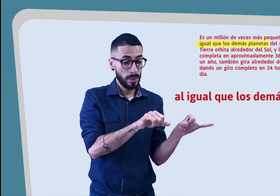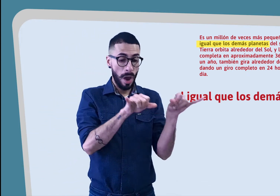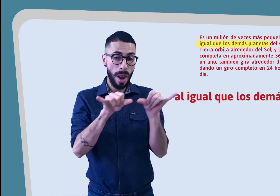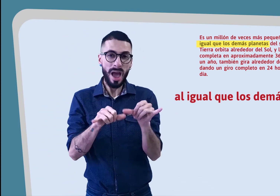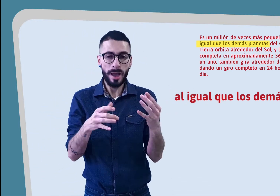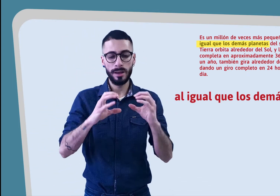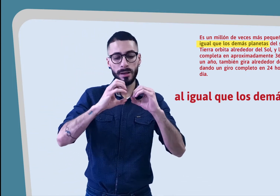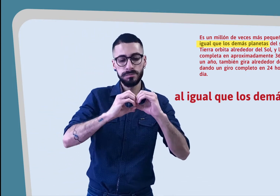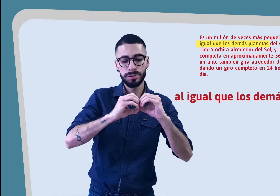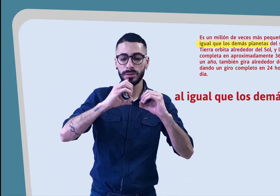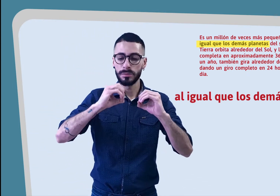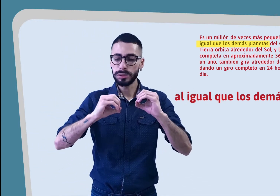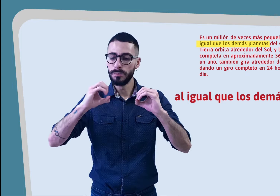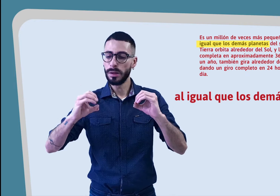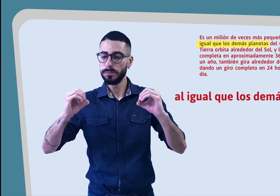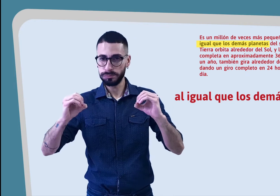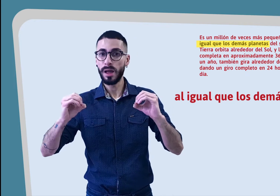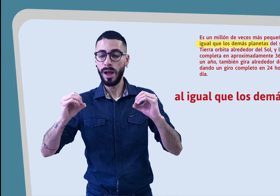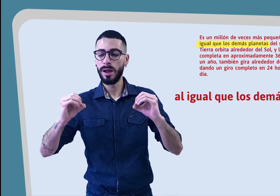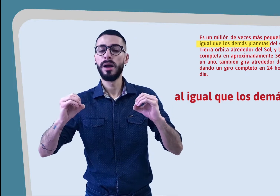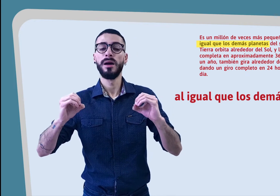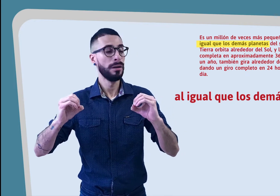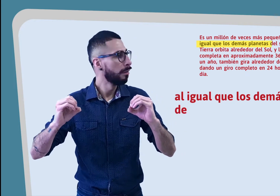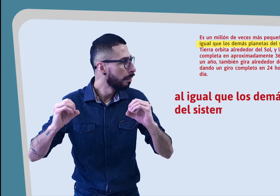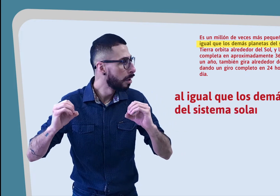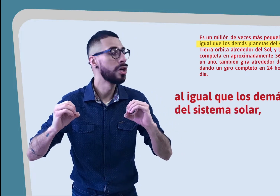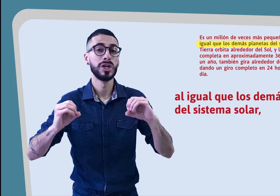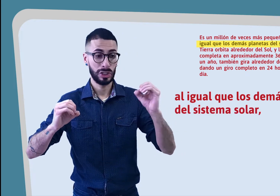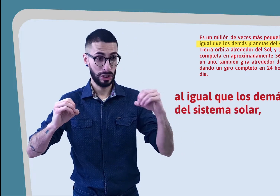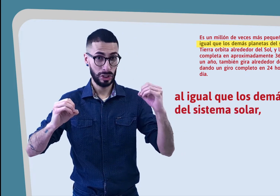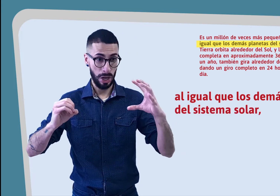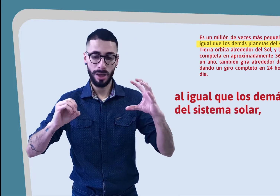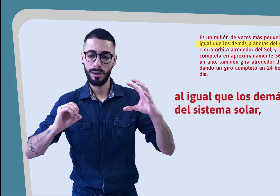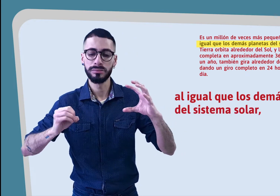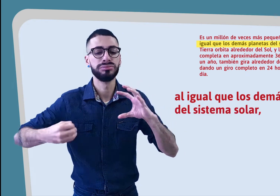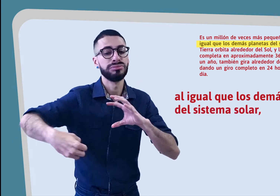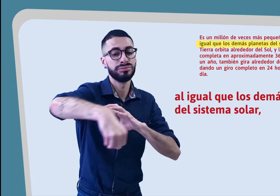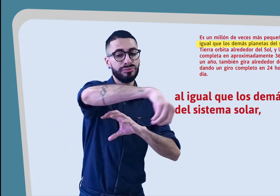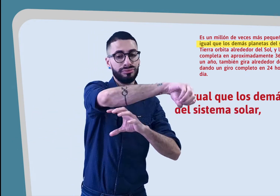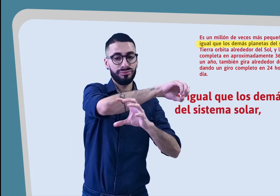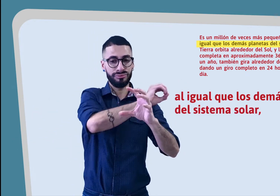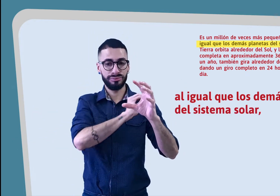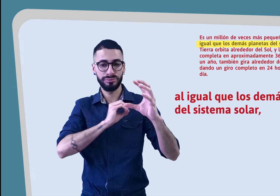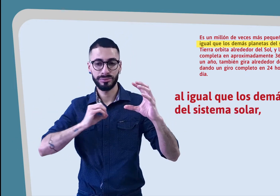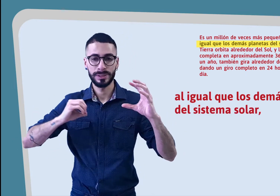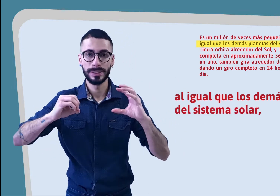Igual, planetas giran alrededor del Sol.